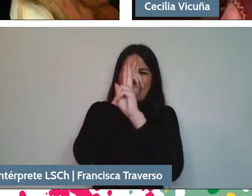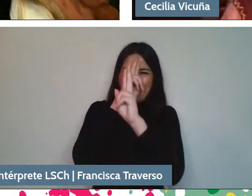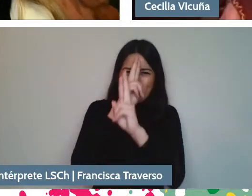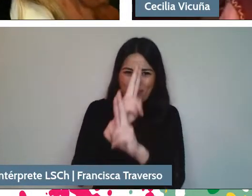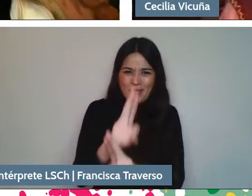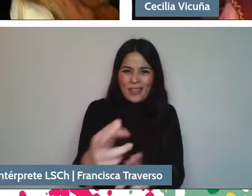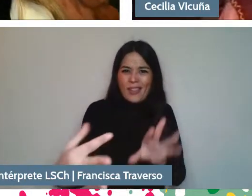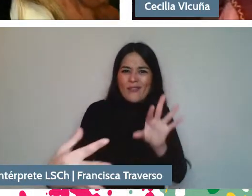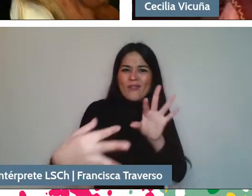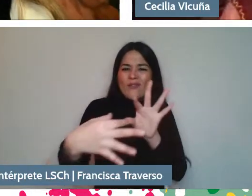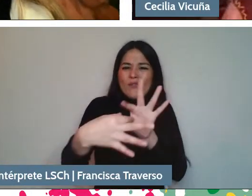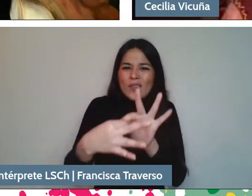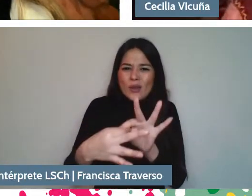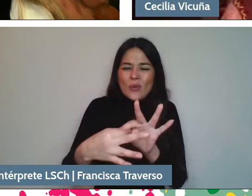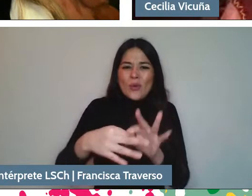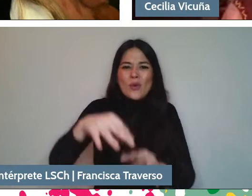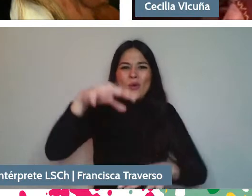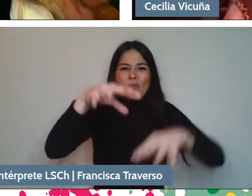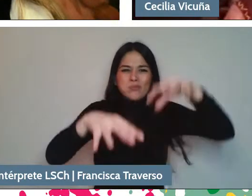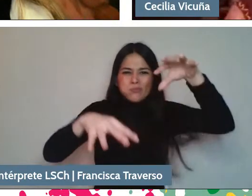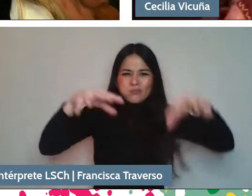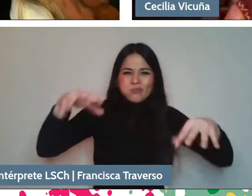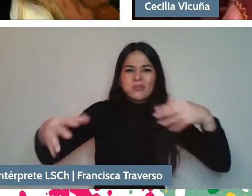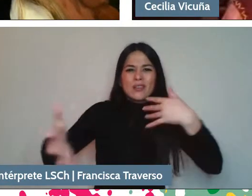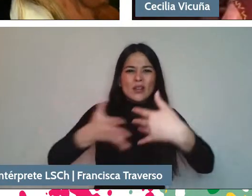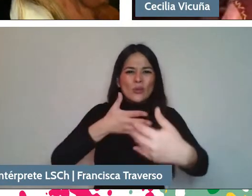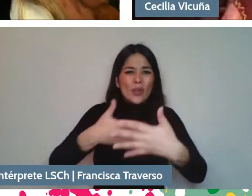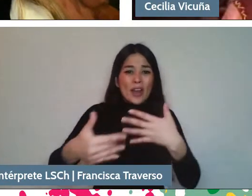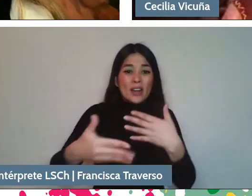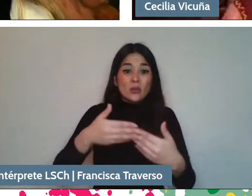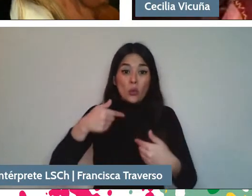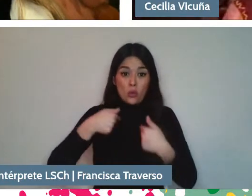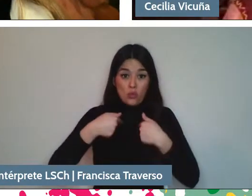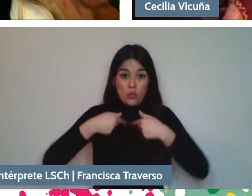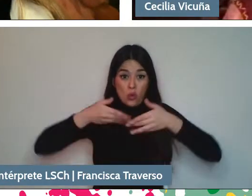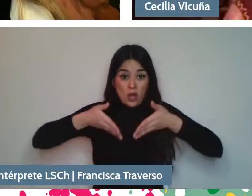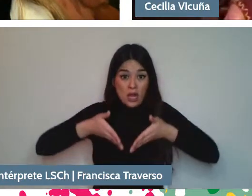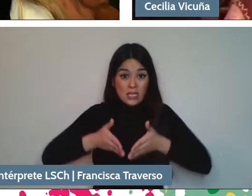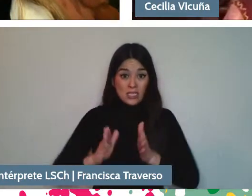Imagínate que yo cuando yo nací mis padres estaban recién casados,